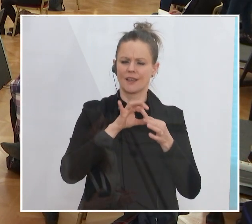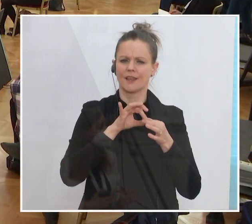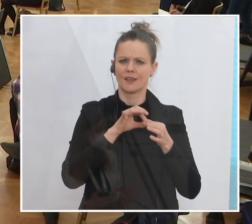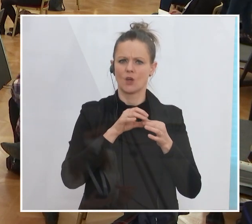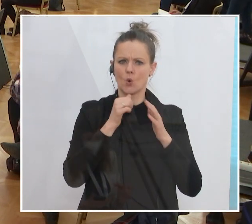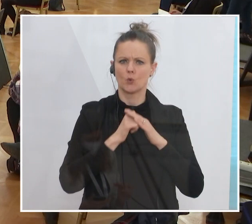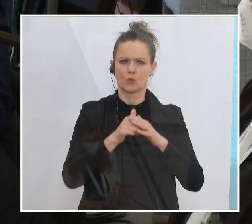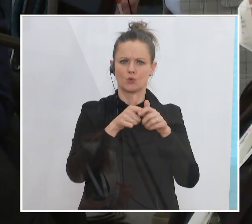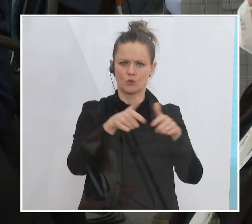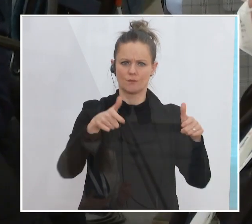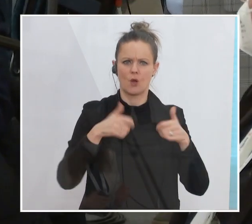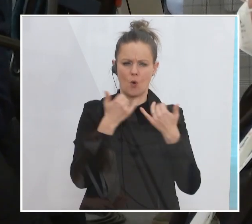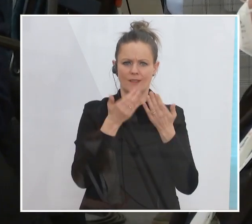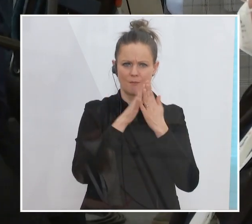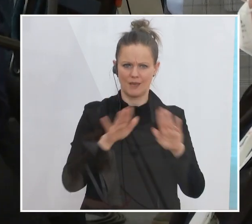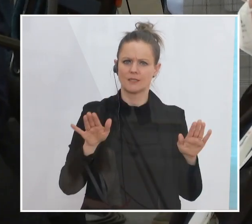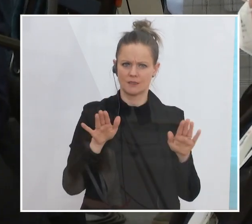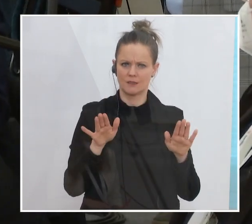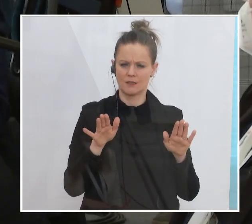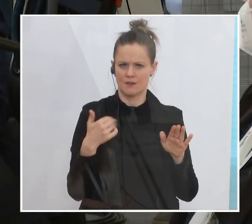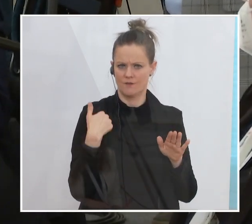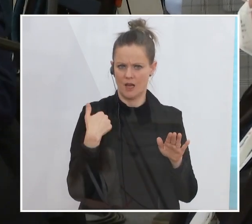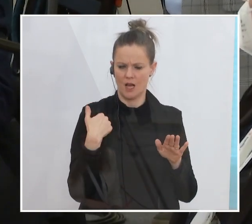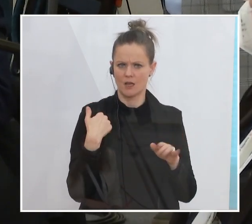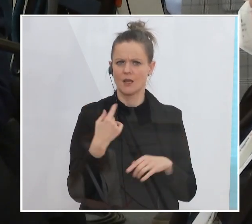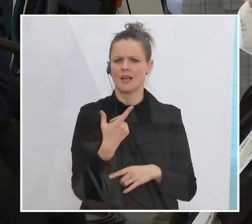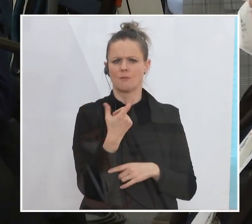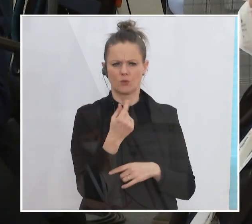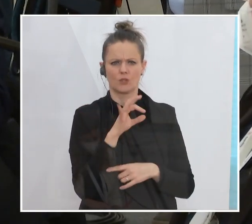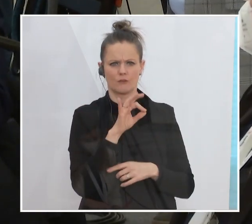das Sie da heute präsentieren. Würden Sie sagen, heißt das für Sportvereine,